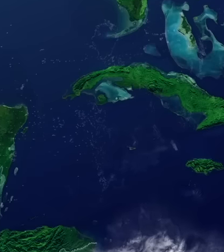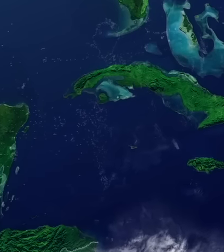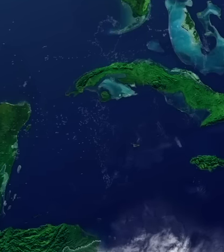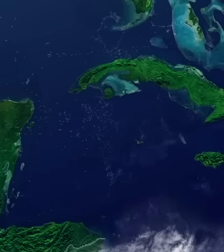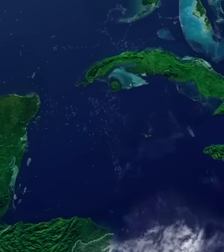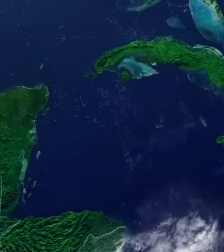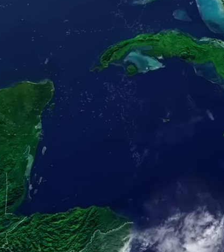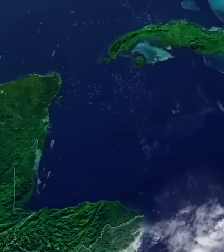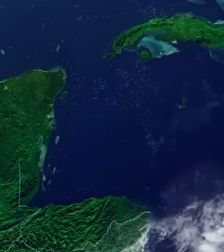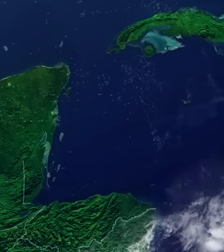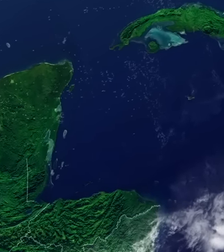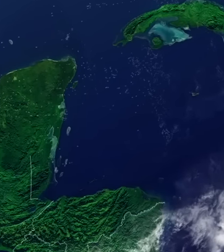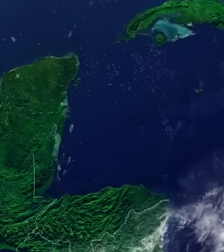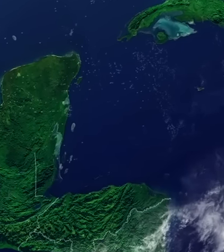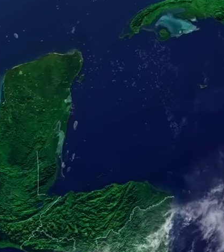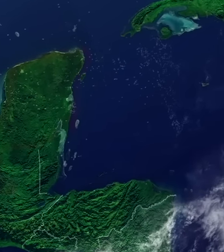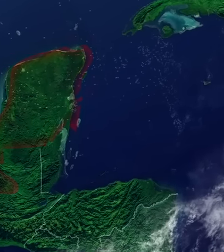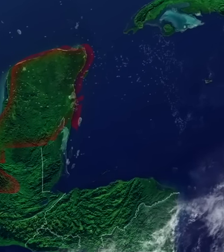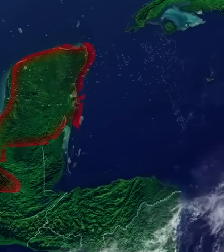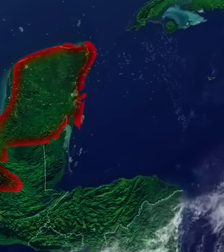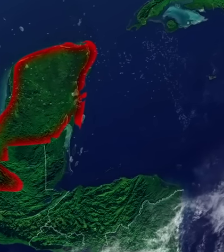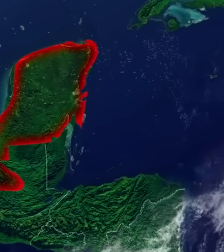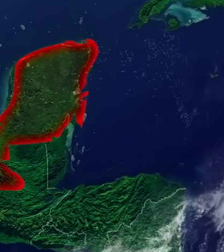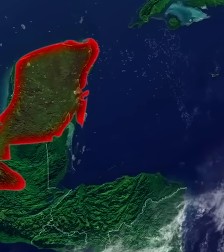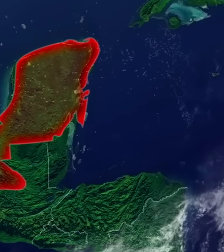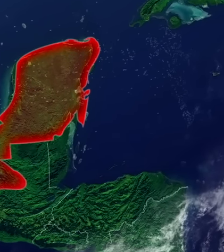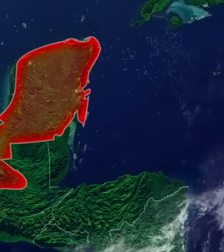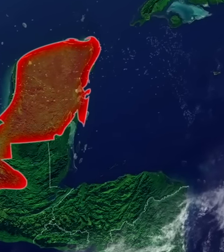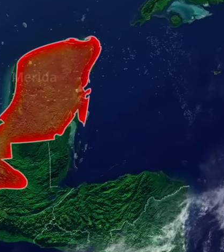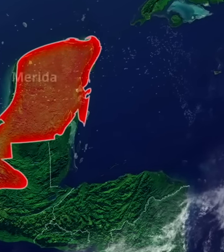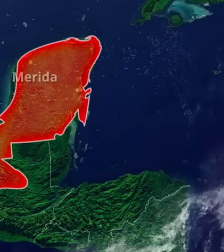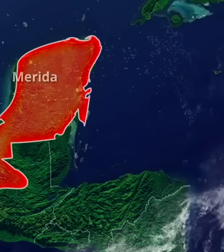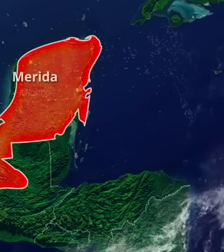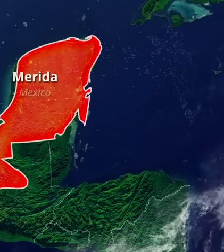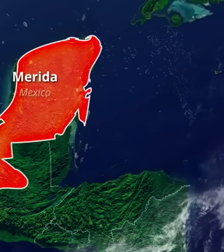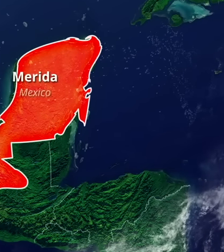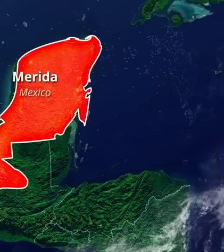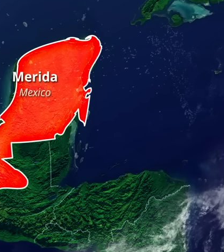Amigas y amigos, estamos siendo testigos de un momento verdaderamente histórico